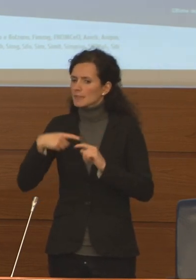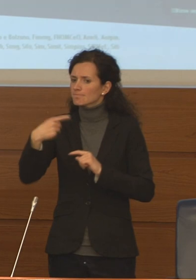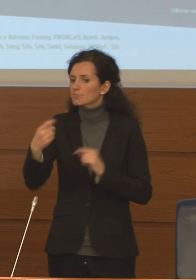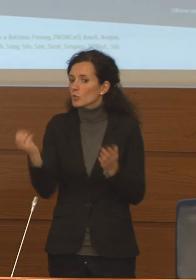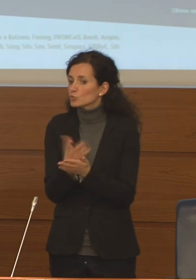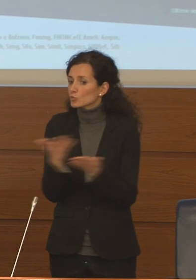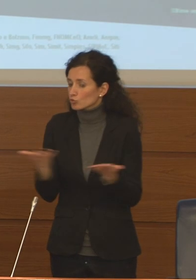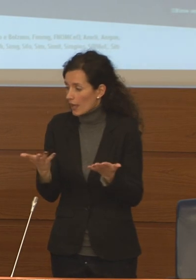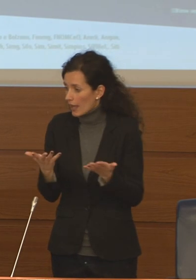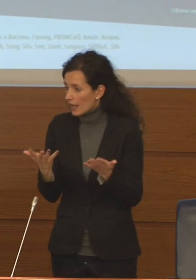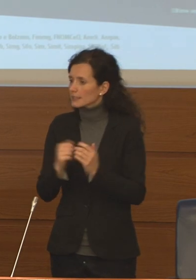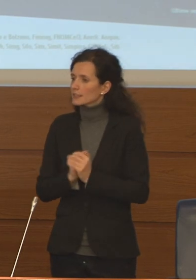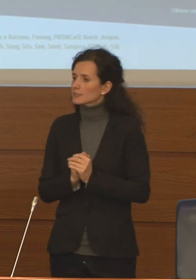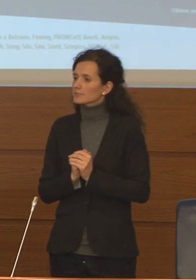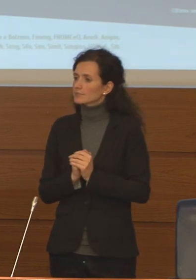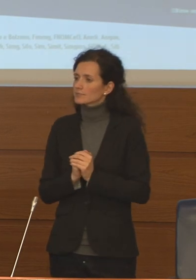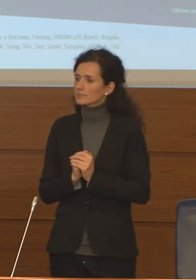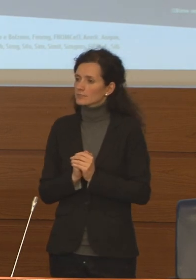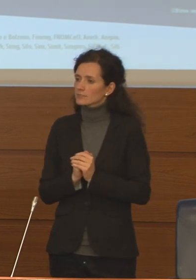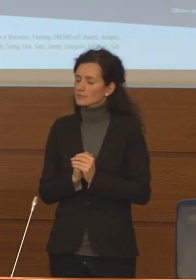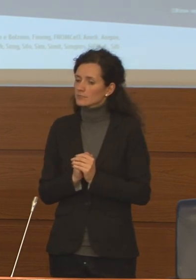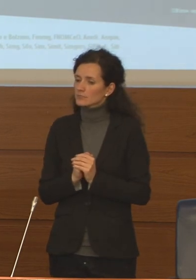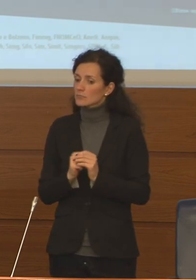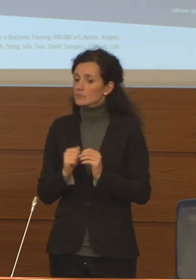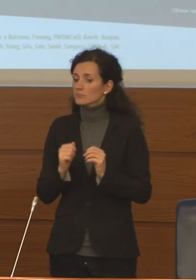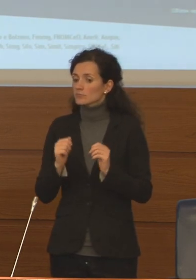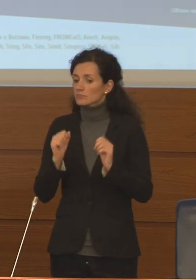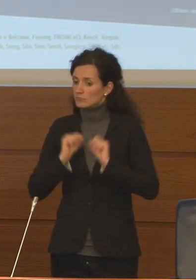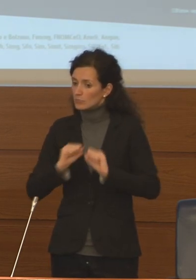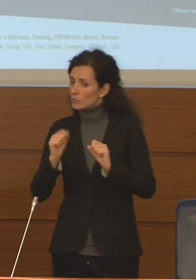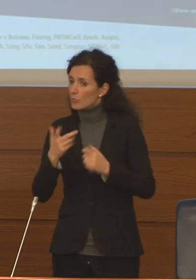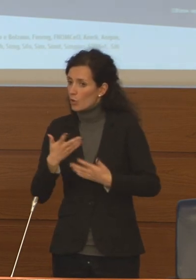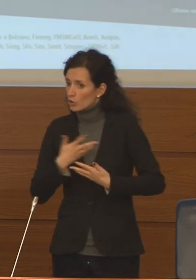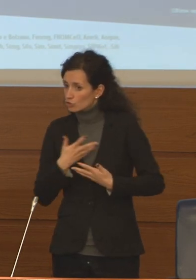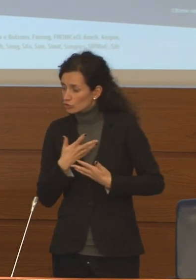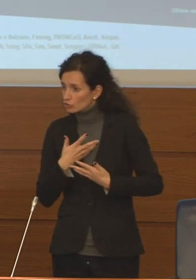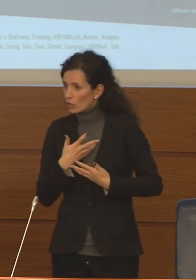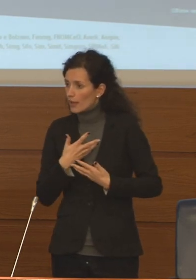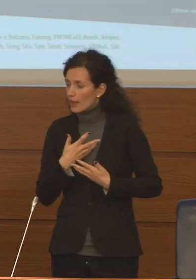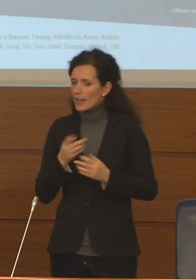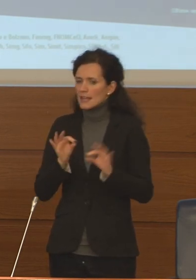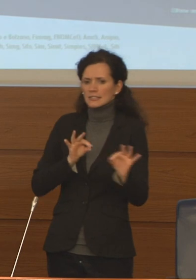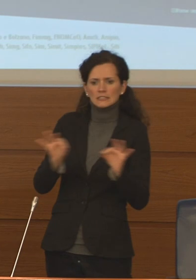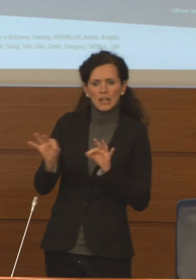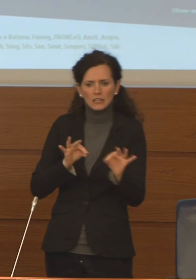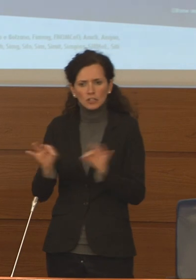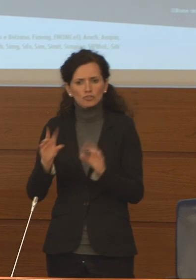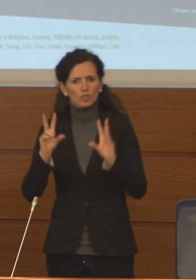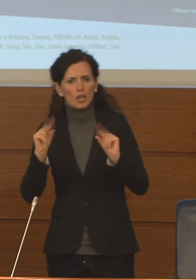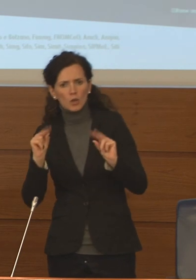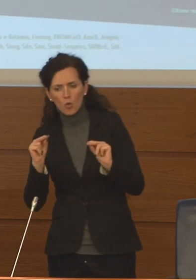e se già ci sono delle strategie nuove per affrontare l'emergenza, avete pensato